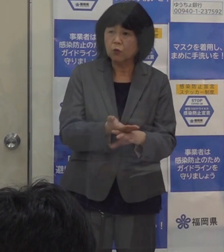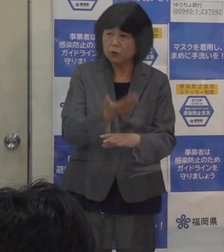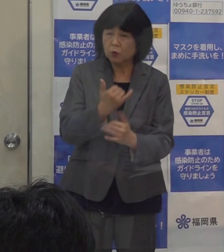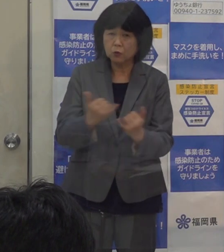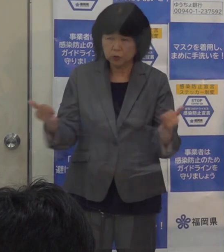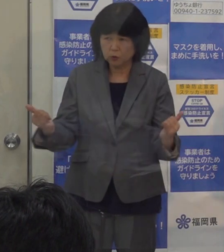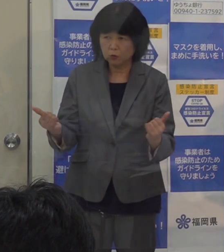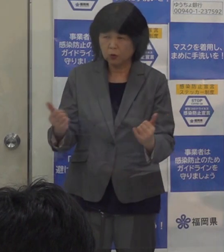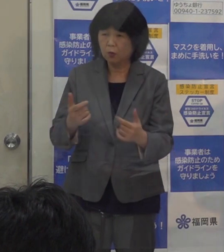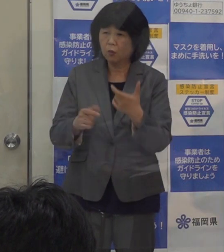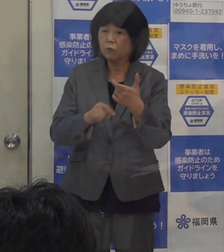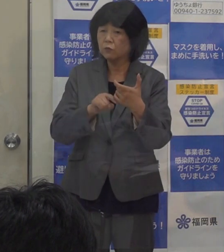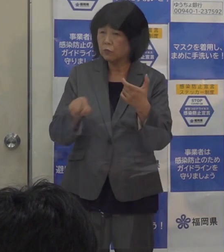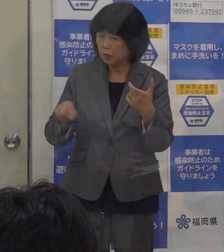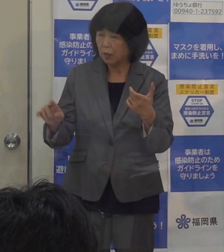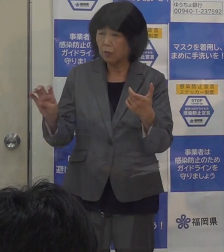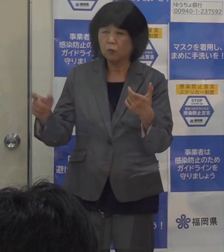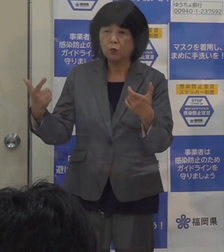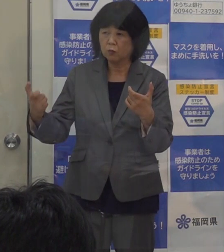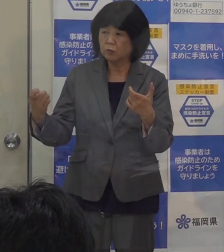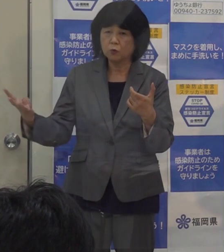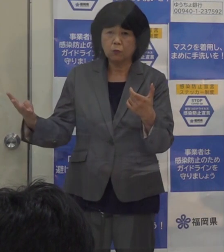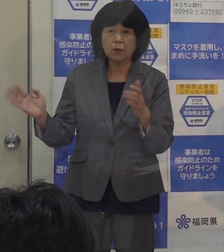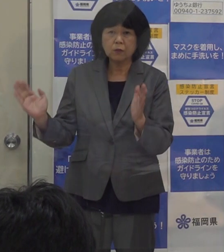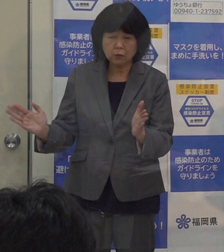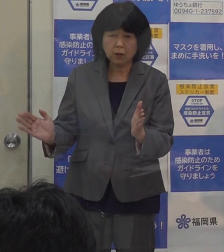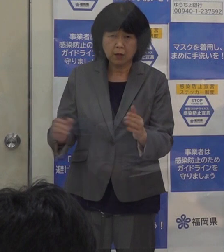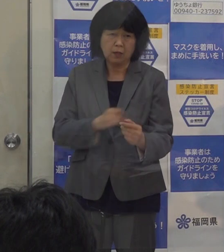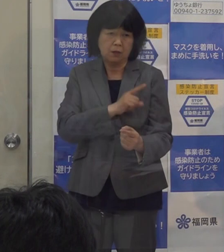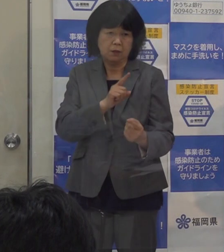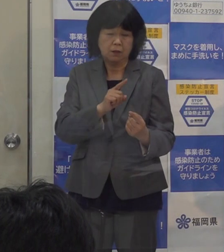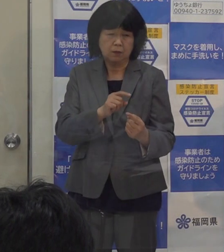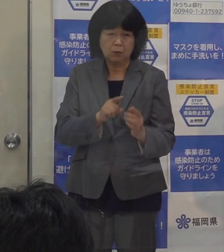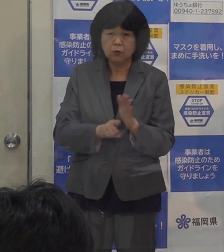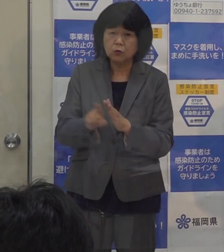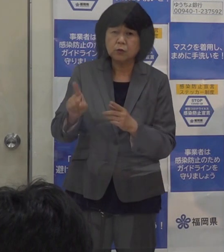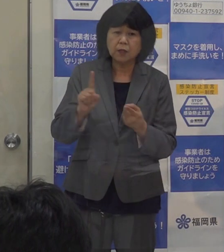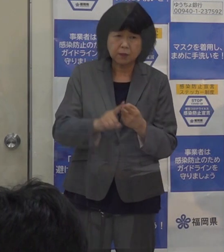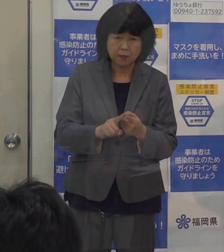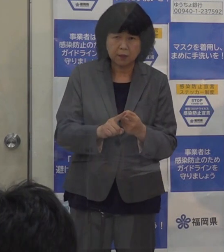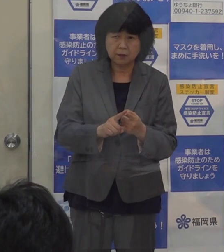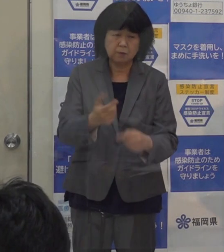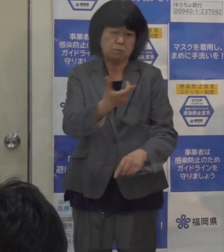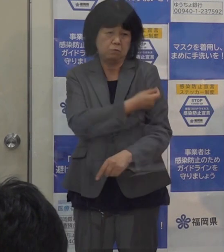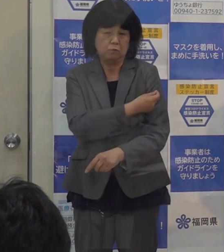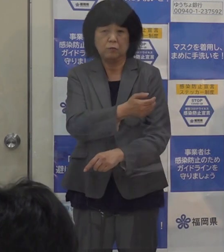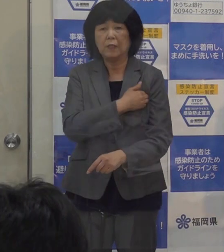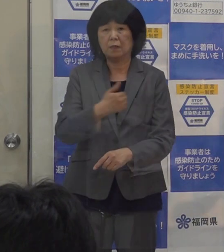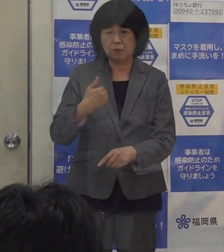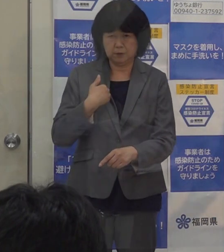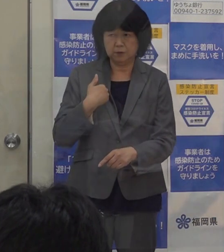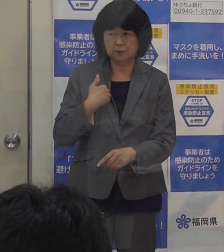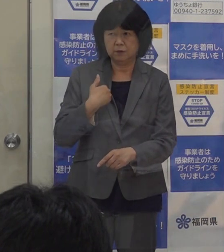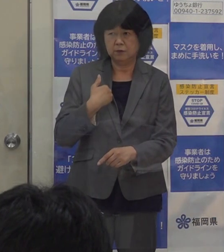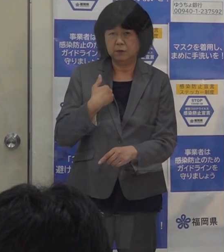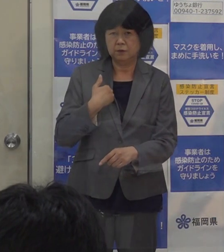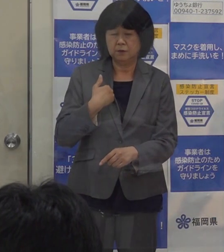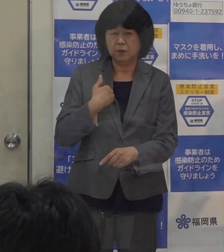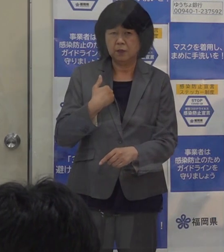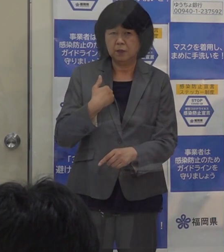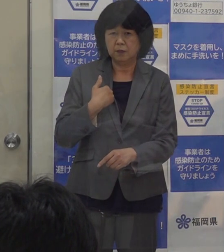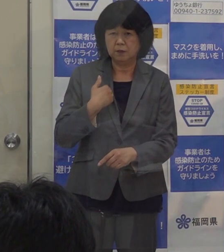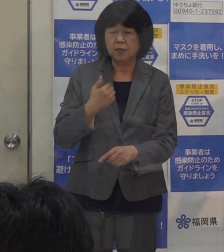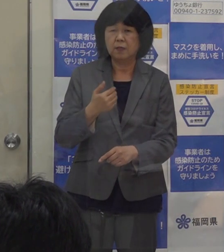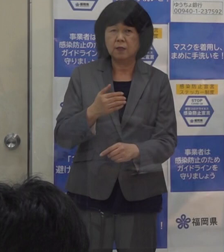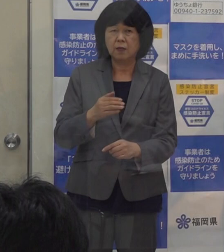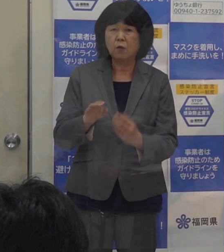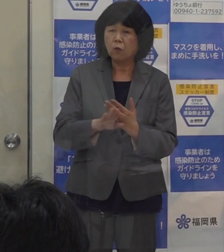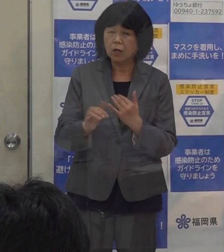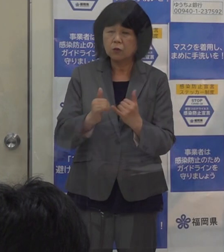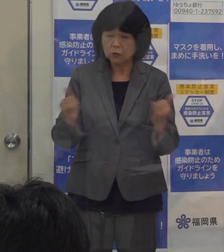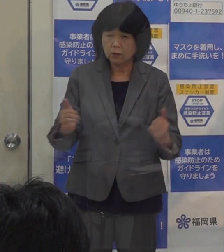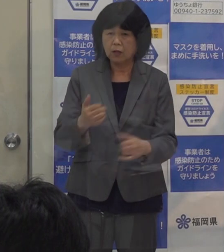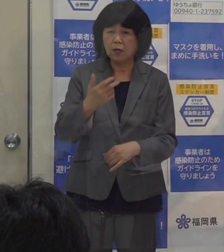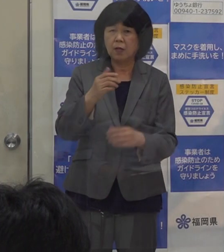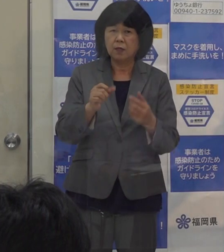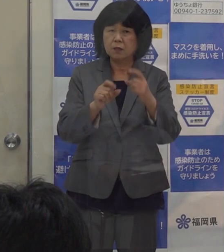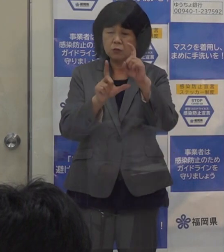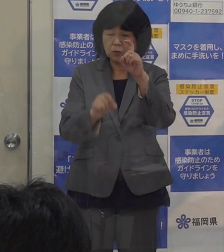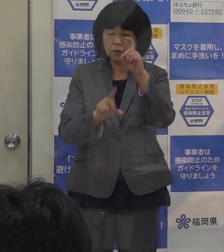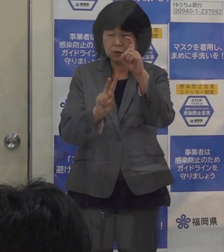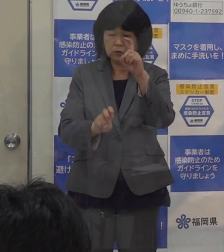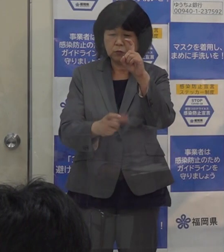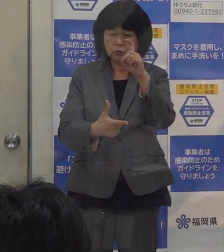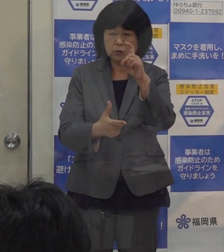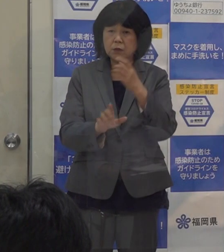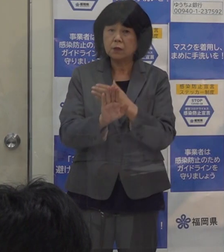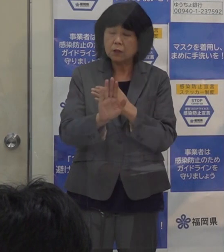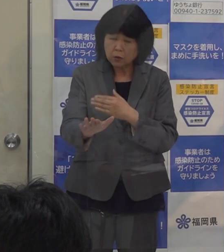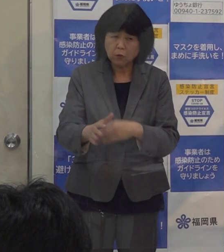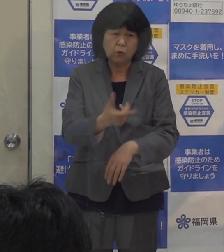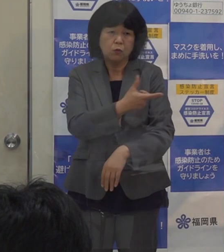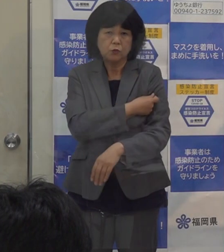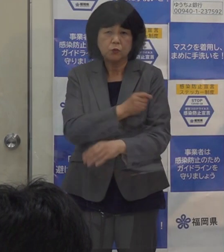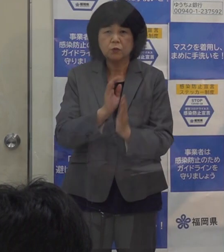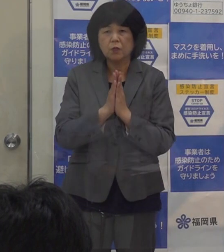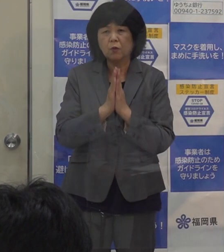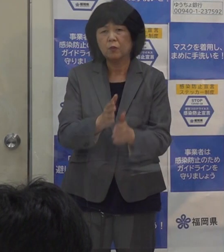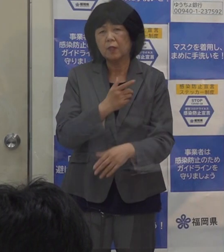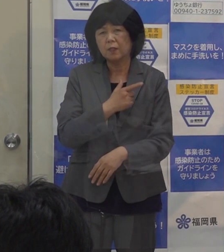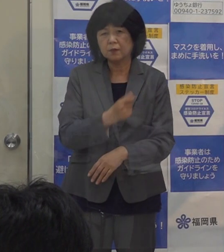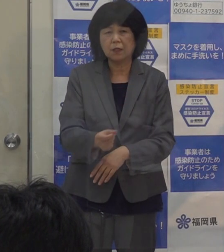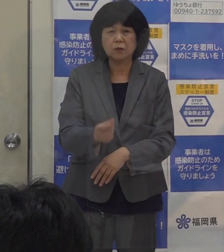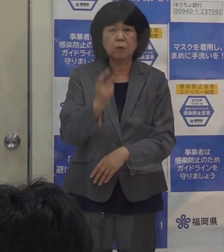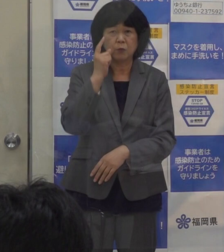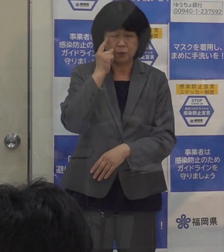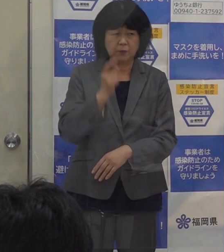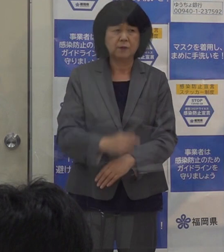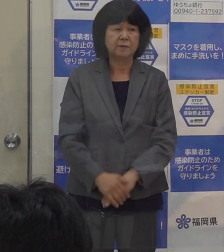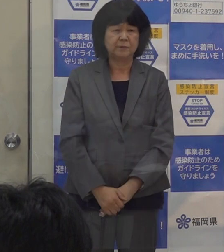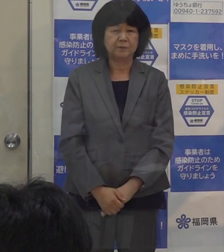２５日まではこういう方々を優先して接種を受けていただくことにしていますので 残りの方々は２６日以降 予防接種を受けていただくようお願いします